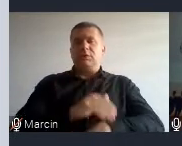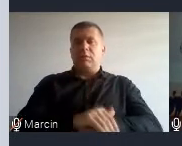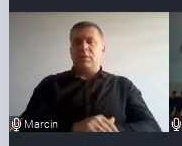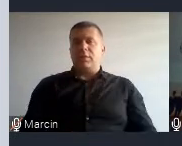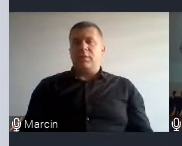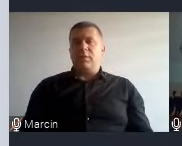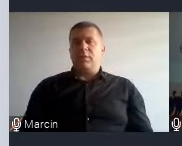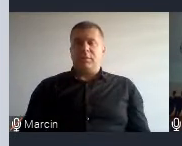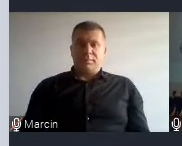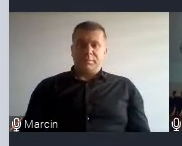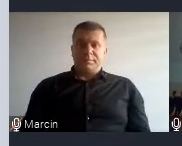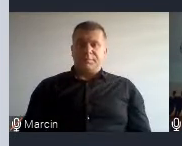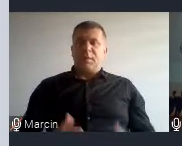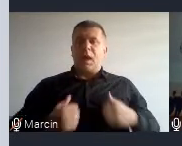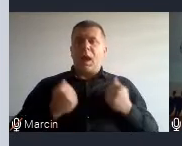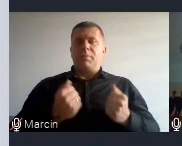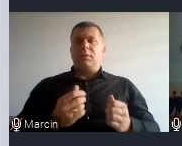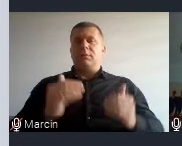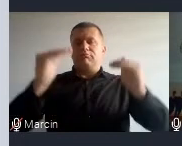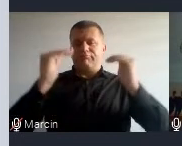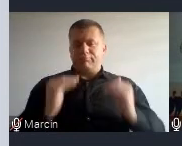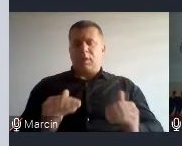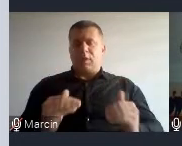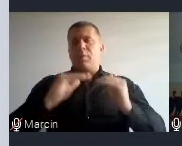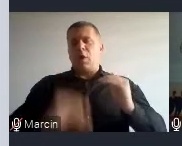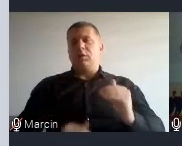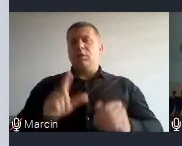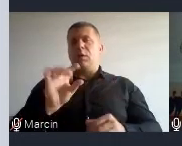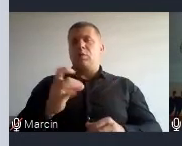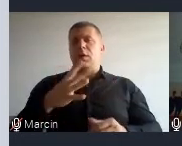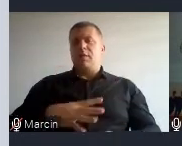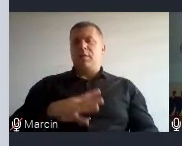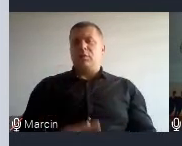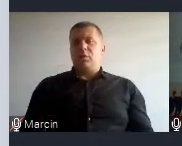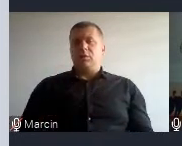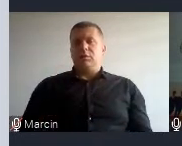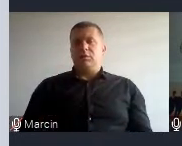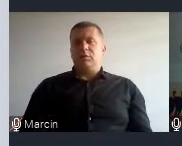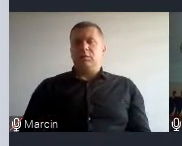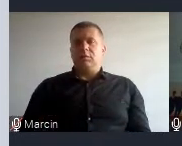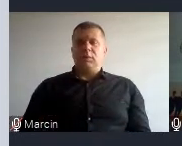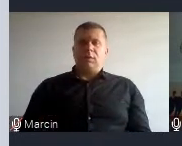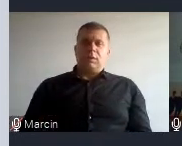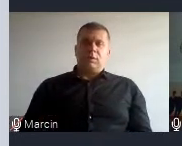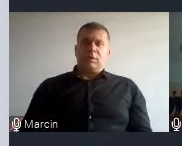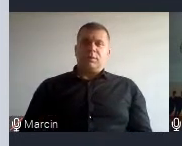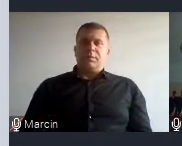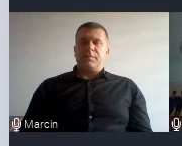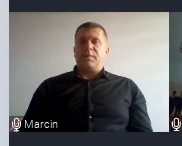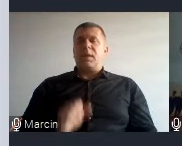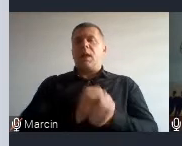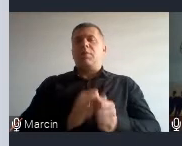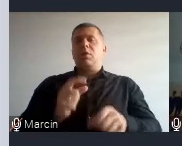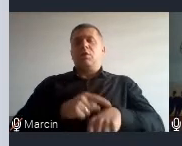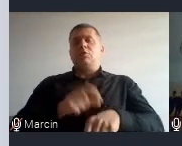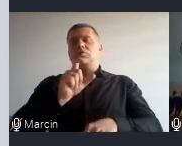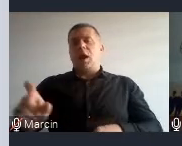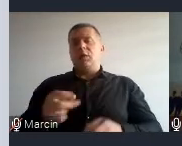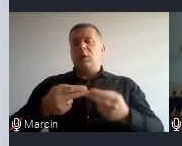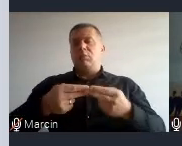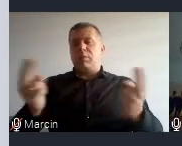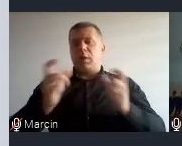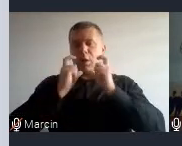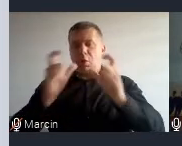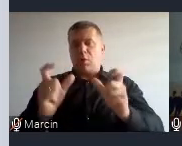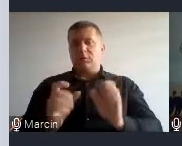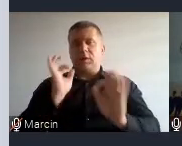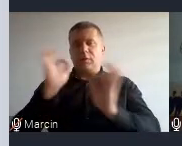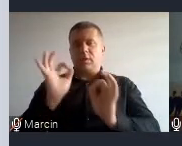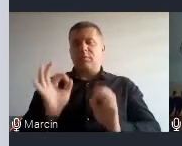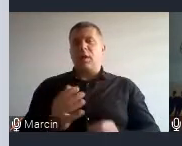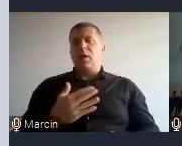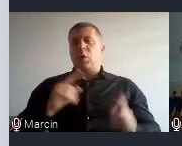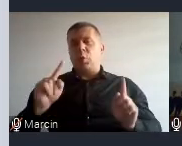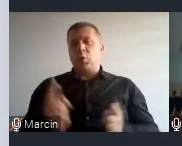żeby zejść poniżej określonych progów wartościowych czy po to, żeby czas publikacji ogłoszenie informacji był krótszy.